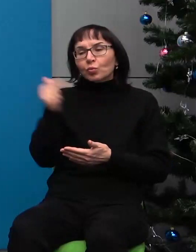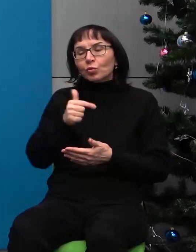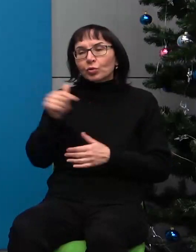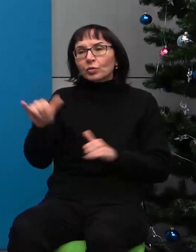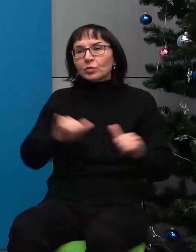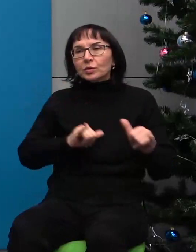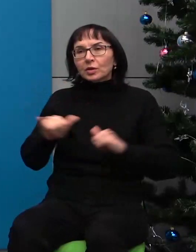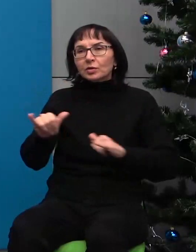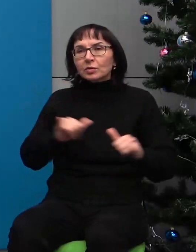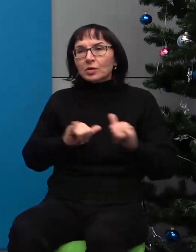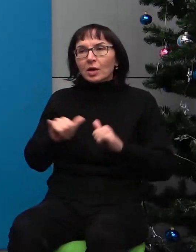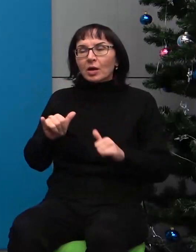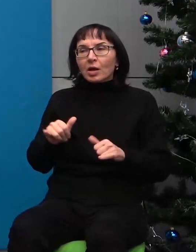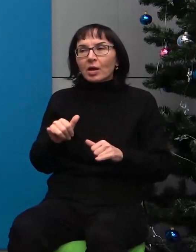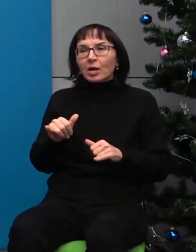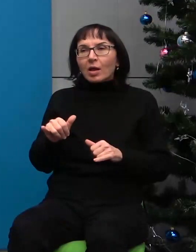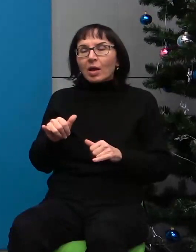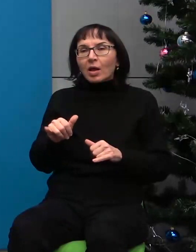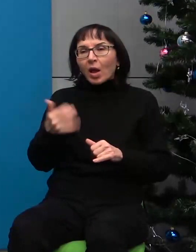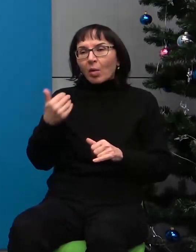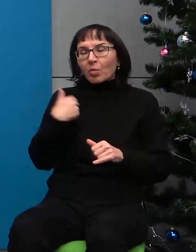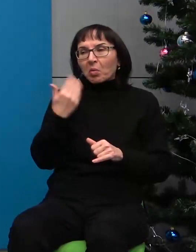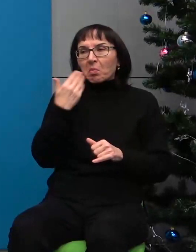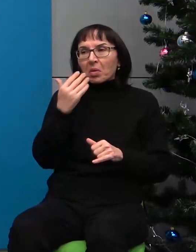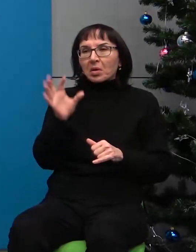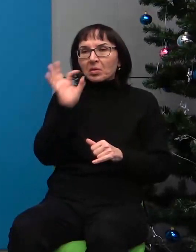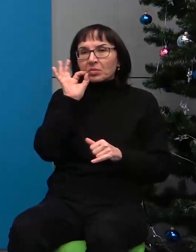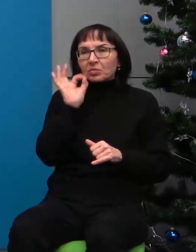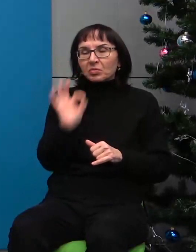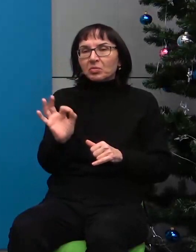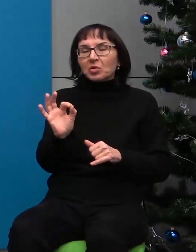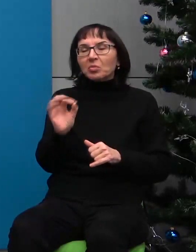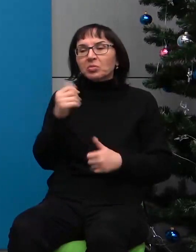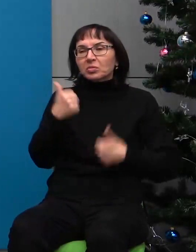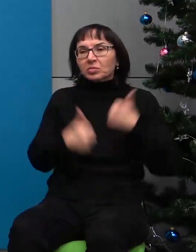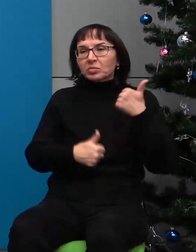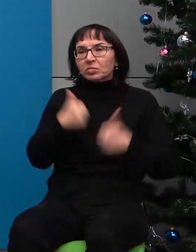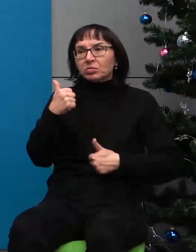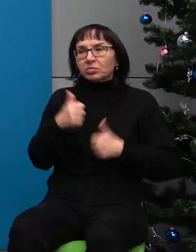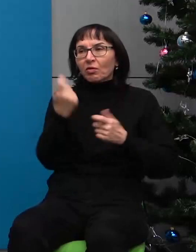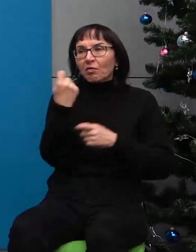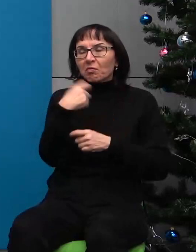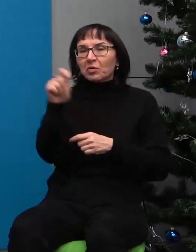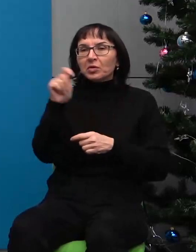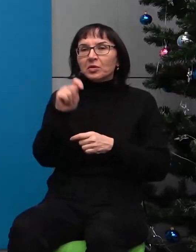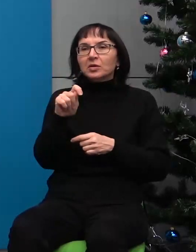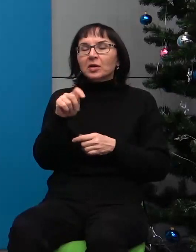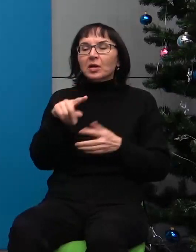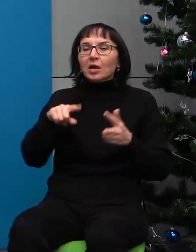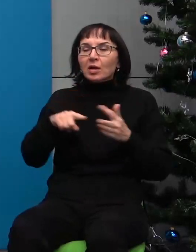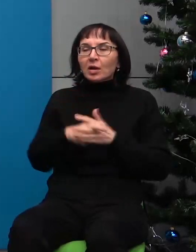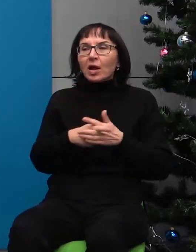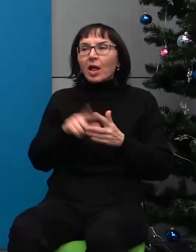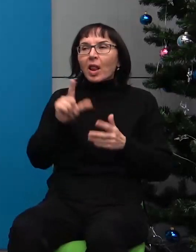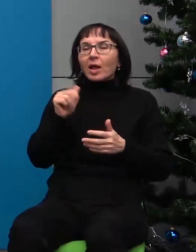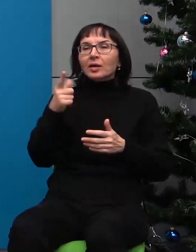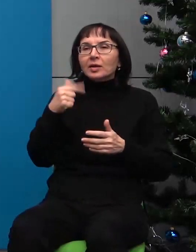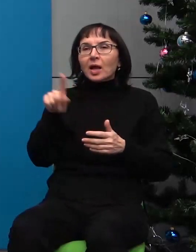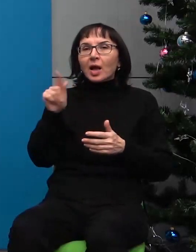Więc nie było lepszej fuchy, niż wyjechać na Włości. Albo jako administrator, jak Landau, który został szefem referatu do spraw Żydów.